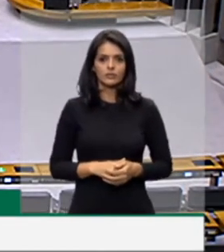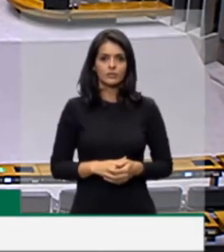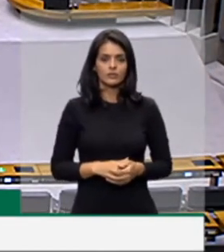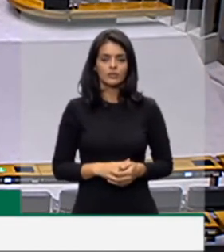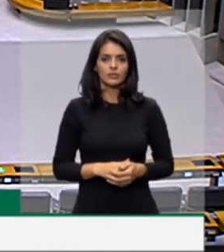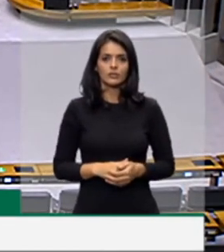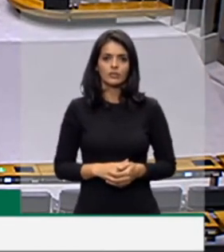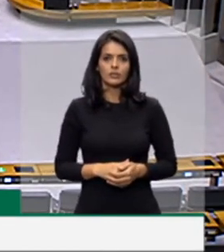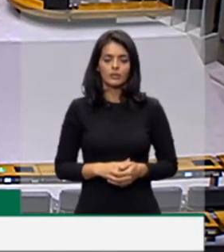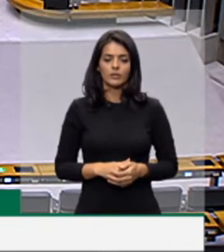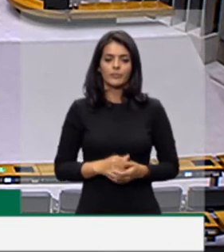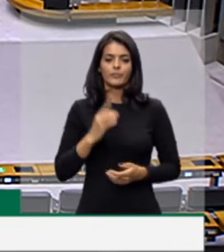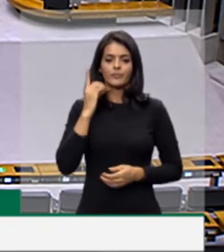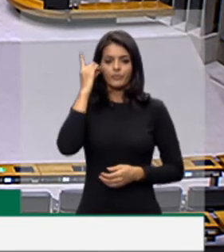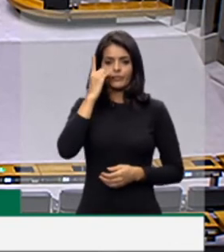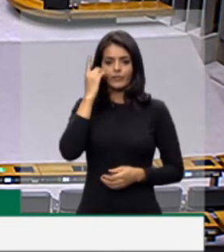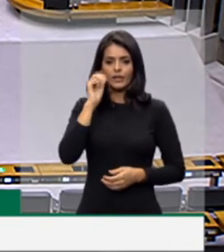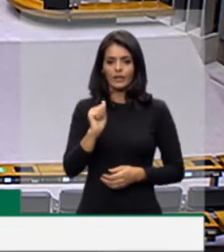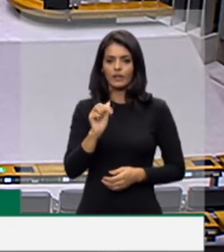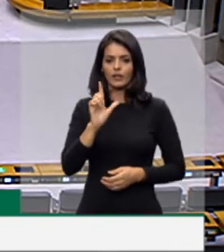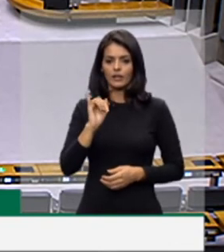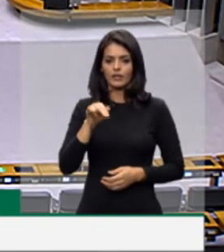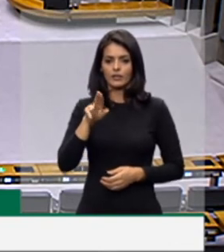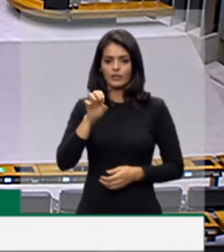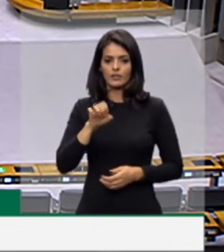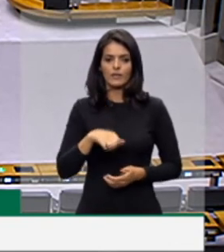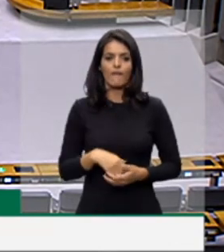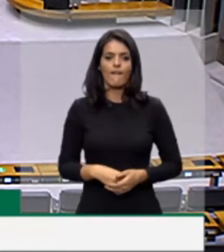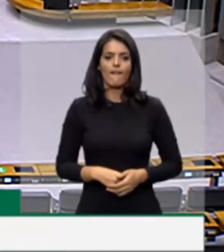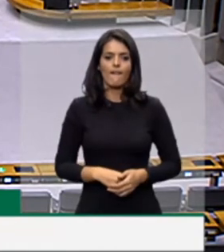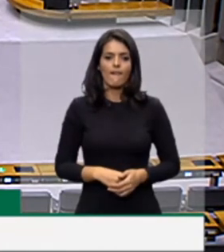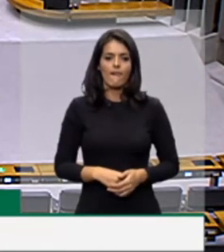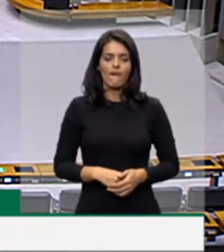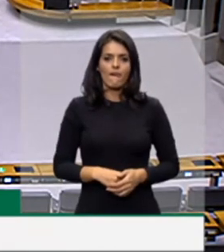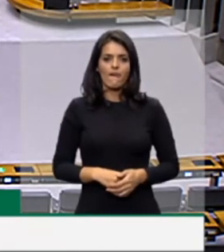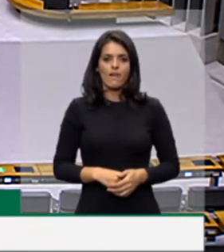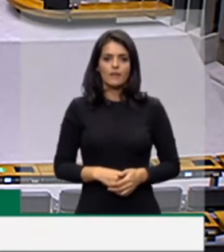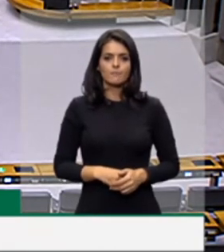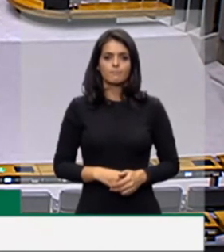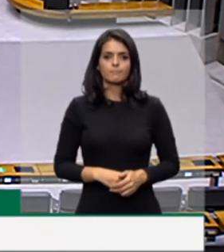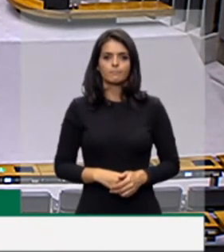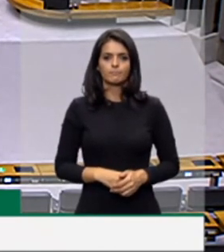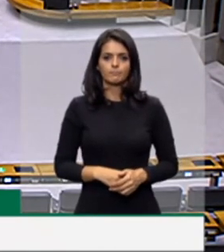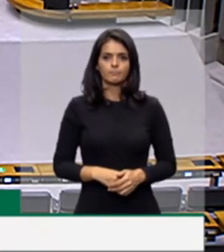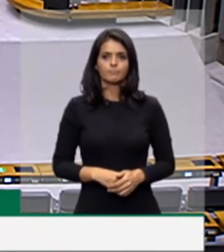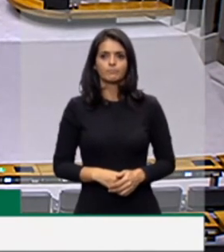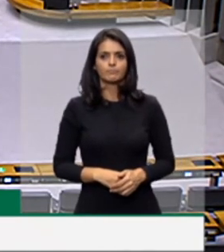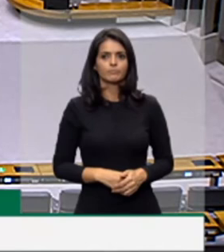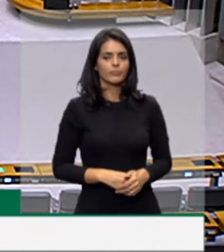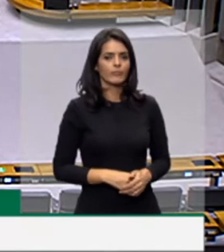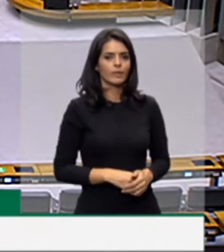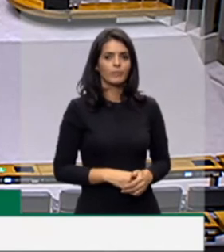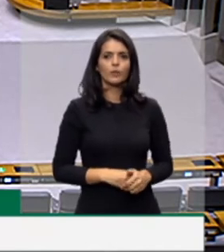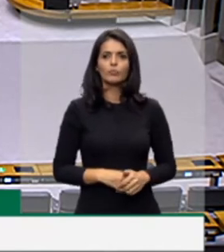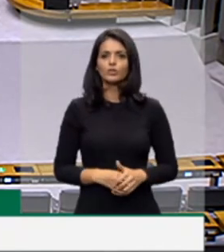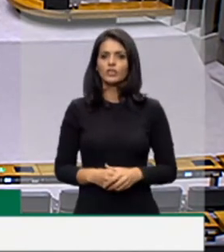O. REJEITADO O REQUERIMENTO, PASSA-SE A DISCUSSÃO, PARA ENCAMINHAR FAVORÁVEL PARA DISCUTIR FAVORÁVEL A MATÉ